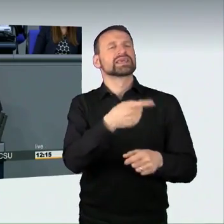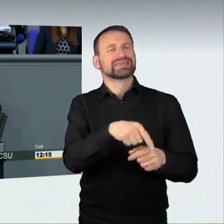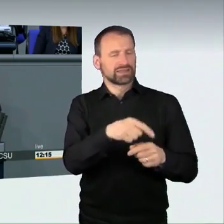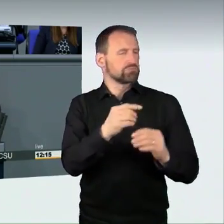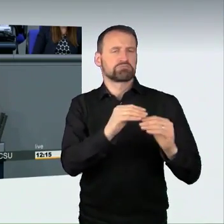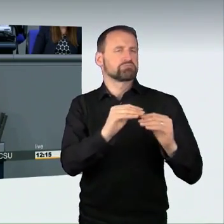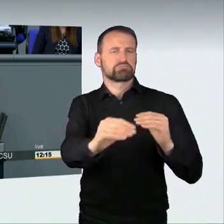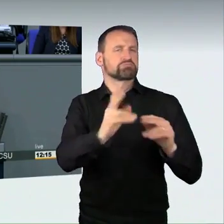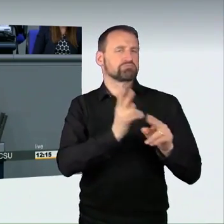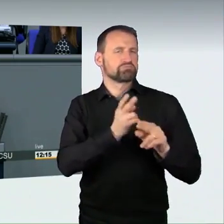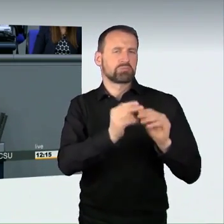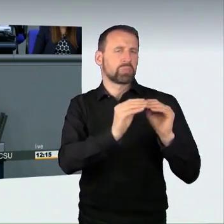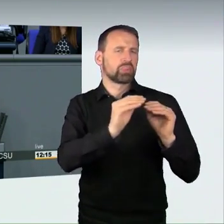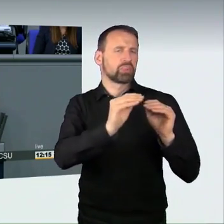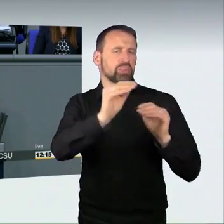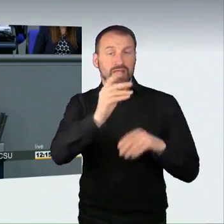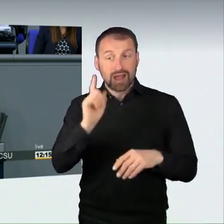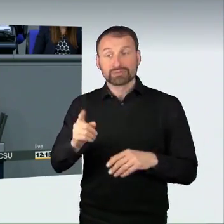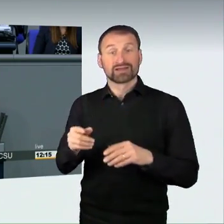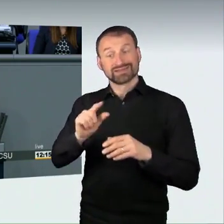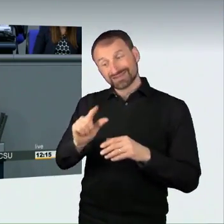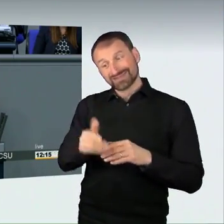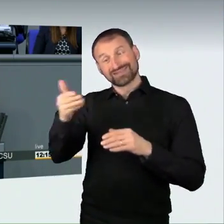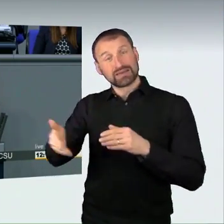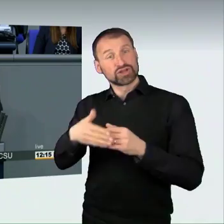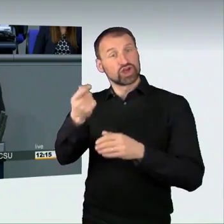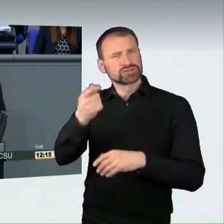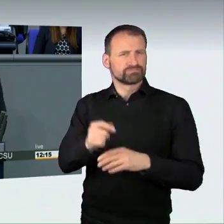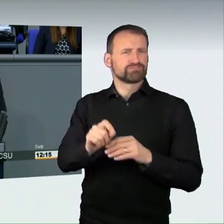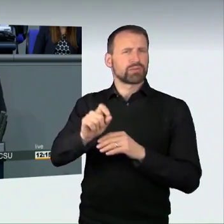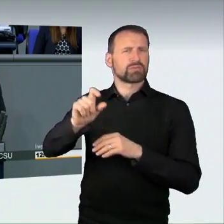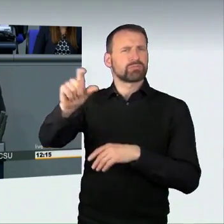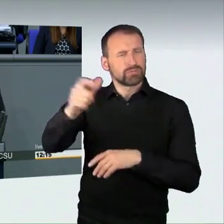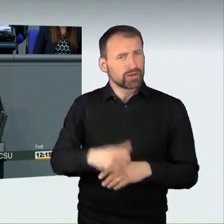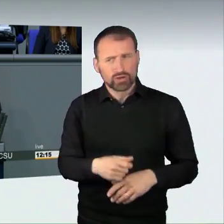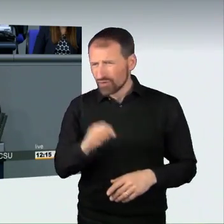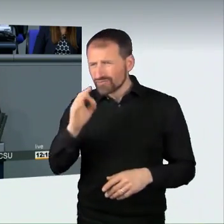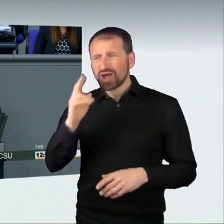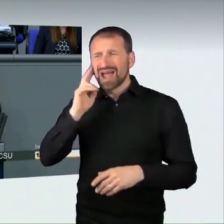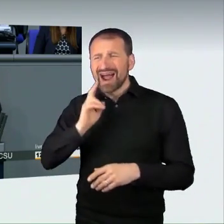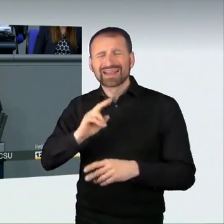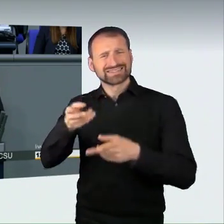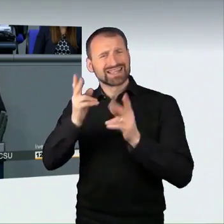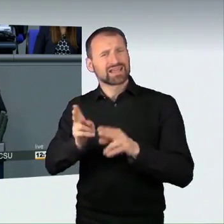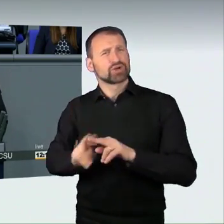Modernisierung halte ich wirklich für eine zutiefst soziale Frage. Die 90-jährige Witwe, die ihr Bad nicht mehr benutzen kann,